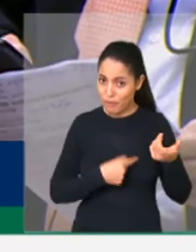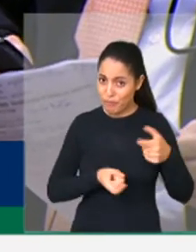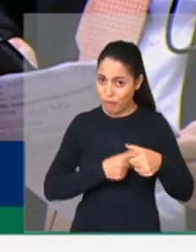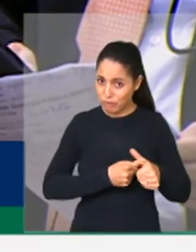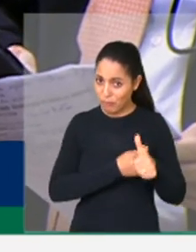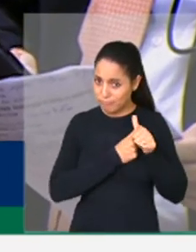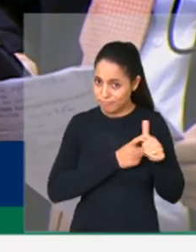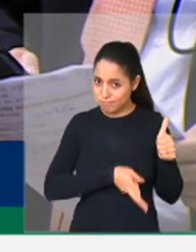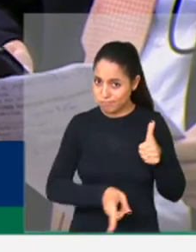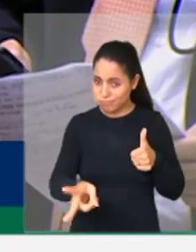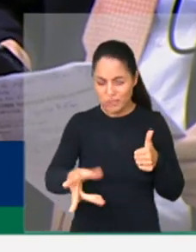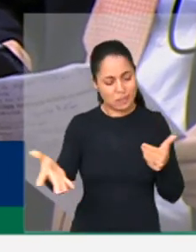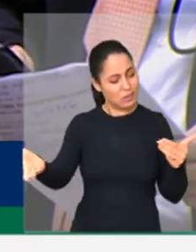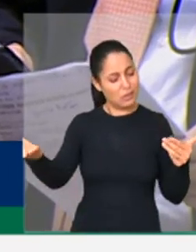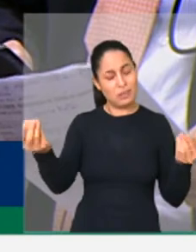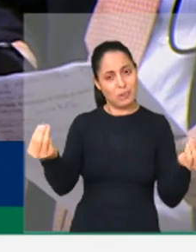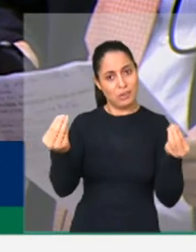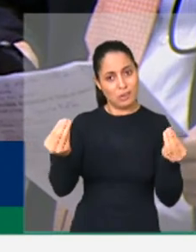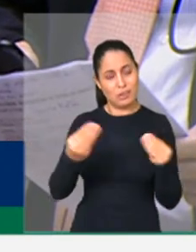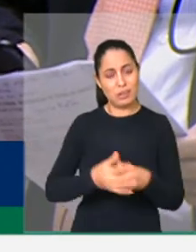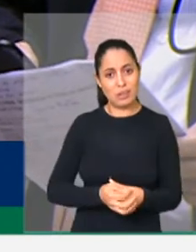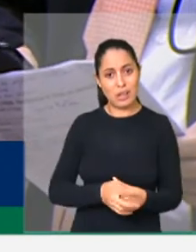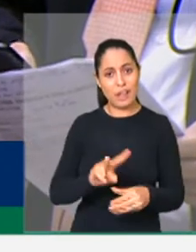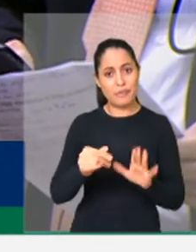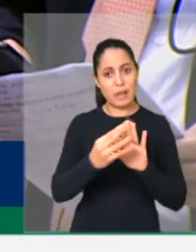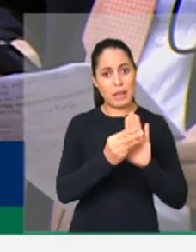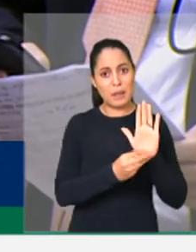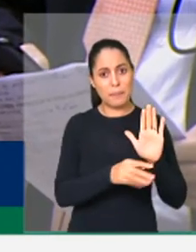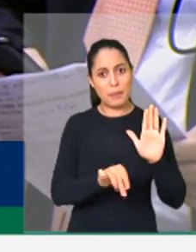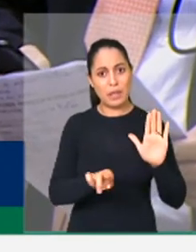DIZENDO QUE NÓS ESTAMOS DANDO VEZ É INADIMPLÊNCIA, NÓS ESTAMOS DANDO VEZ AGORA AO RETROCESSO E ESSE RETROCESSO